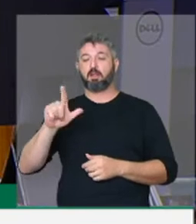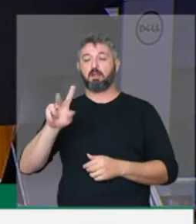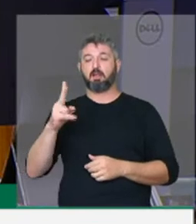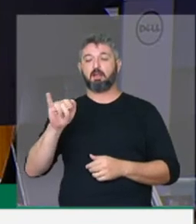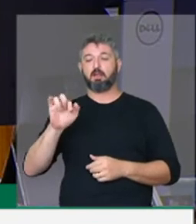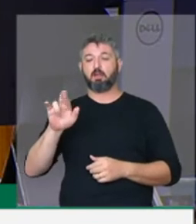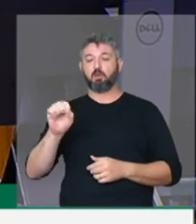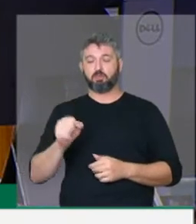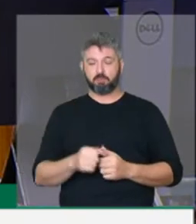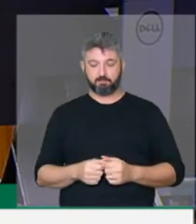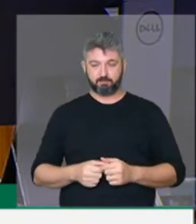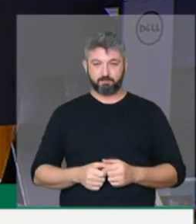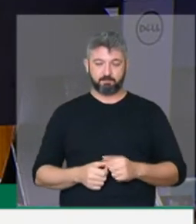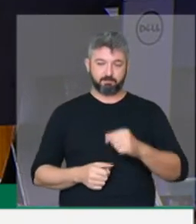DEPUTADO RENILDO CALHEIROS. -- [DEPUTADO]: